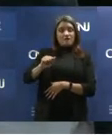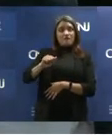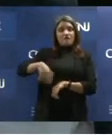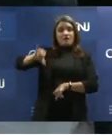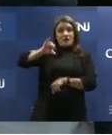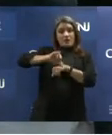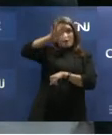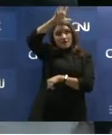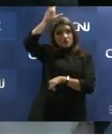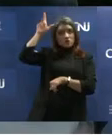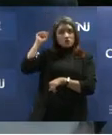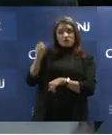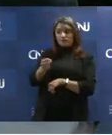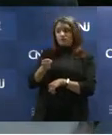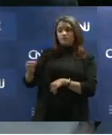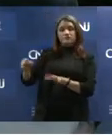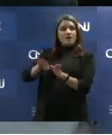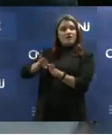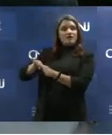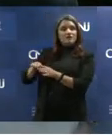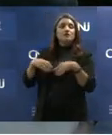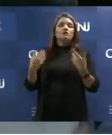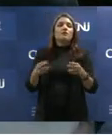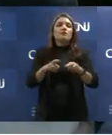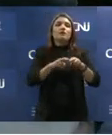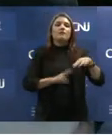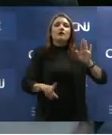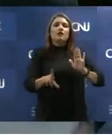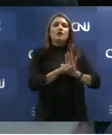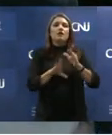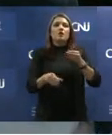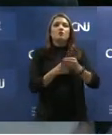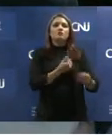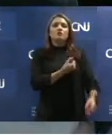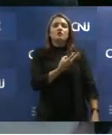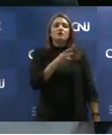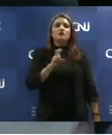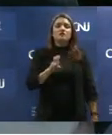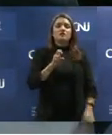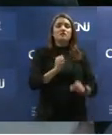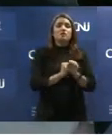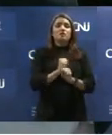da Lei Complementar 35, de 1979, e do artigo